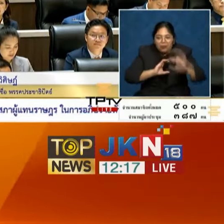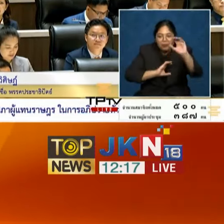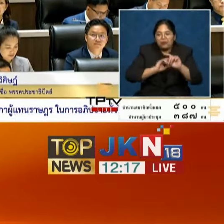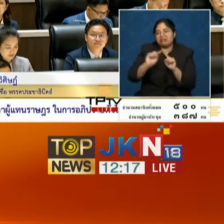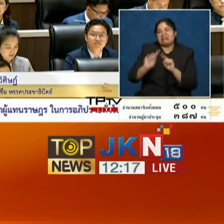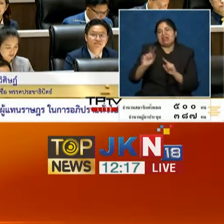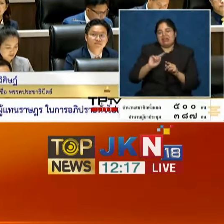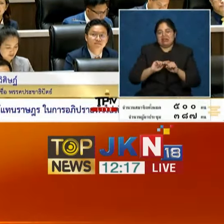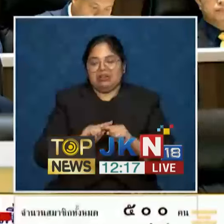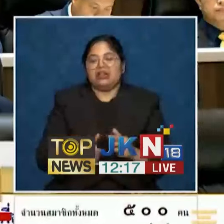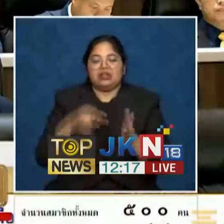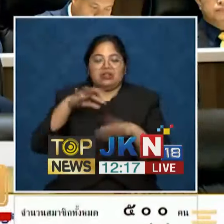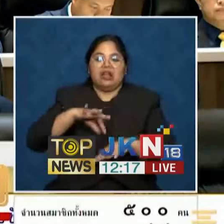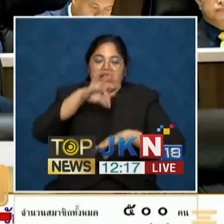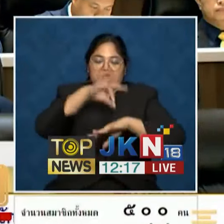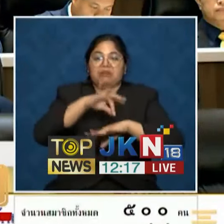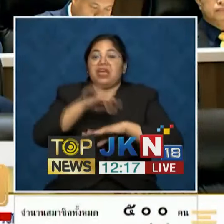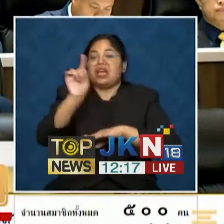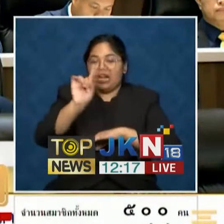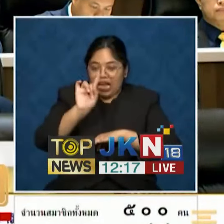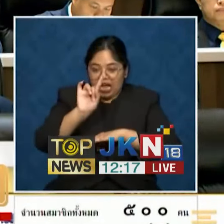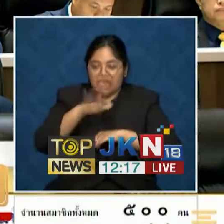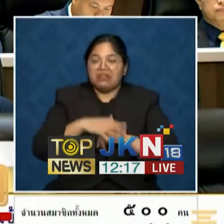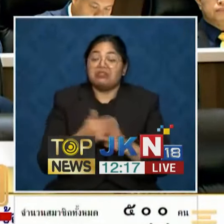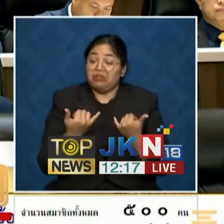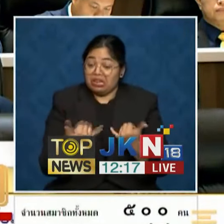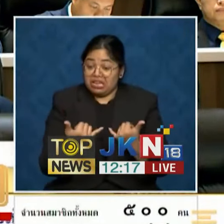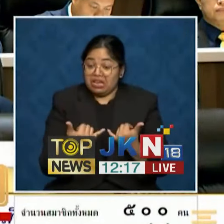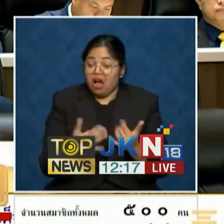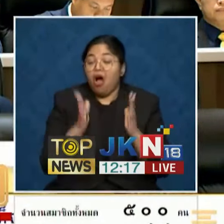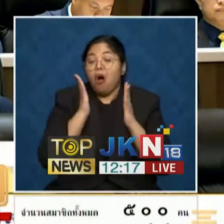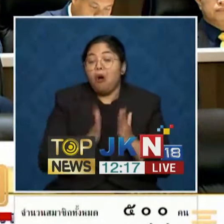จับประเด็นได้ทั้งหมด 10 ประเด็นครับคิด ดูนะประเด็นแรกคุณจุรินทร์เนี่ยลุกขึ้น